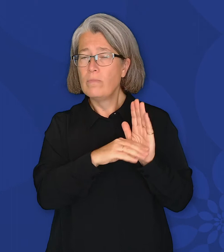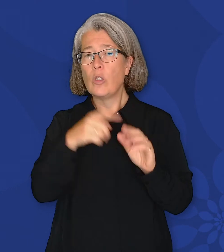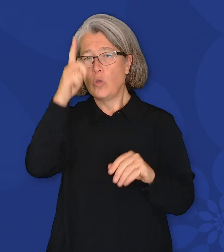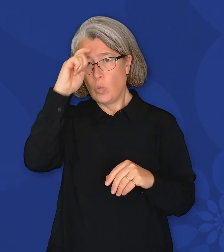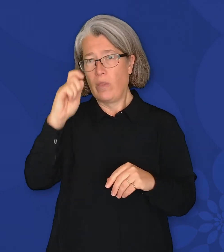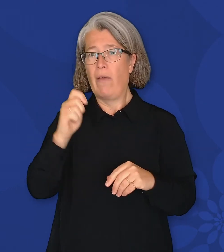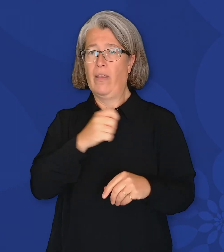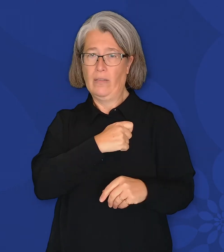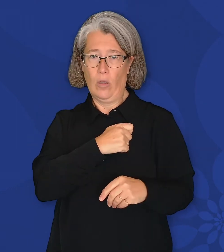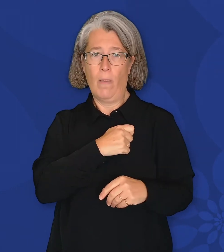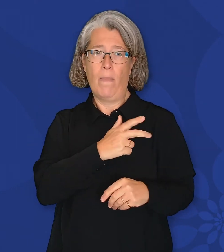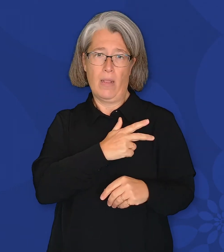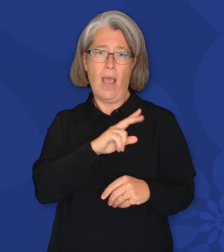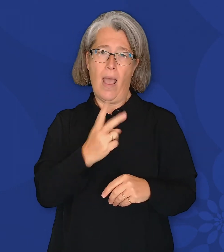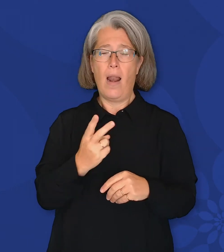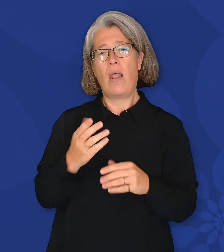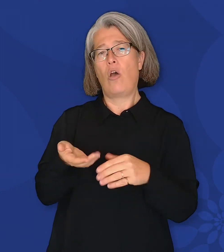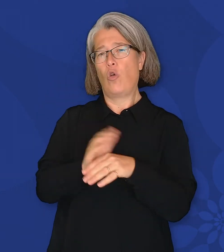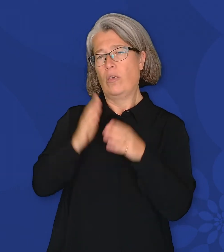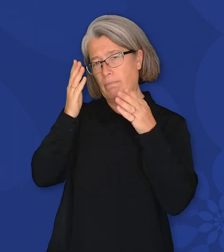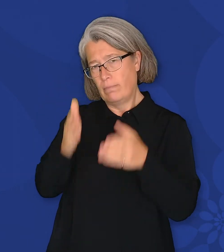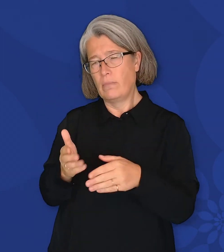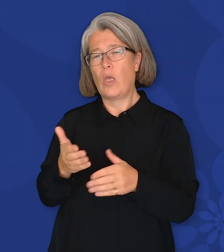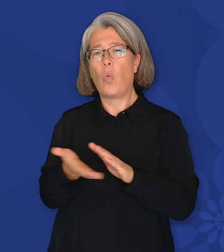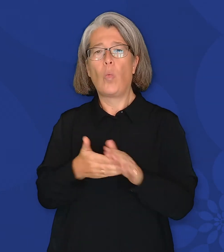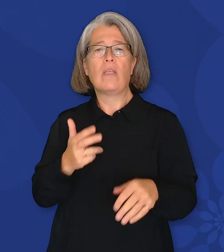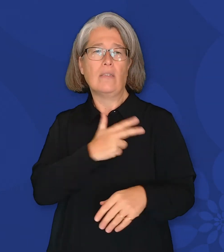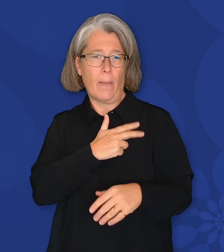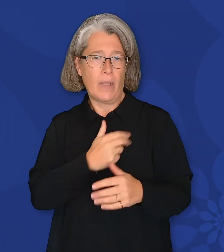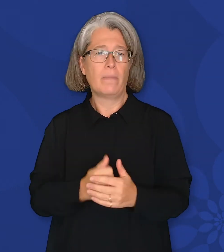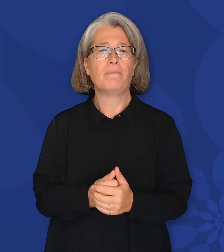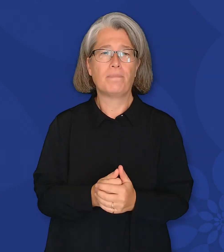studentexamen eller yrkesinriktad grundexamen).